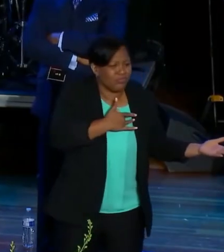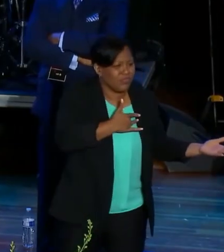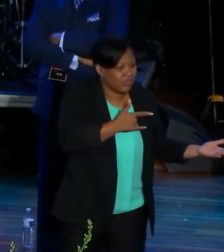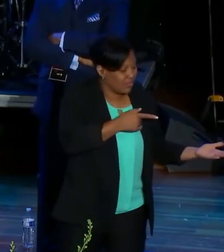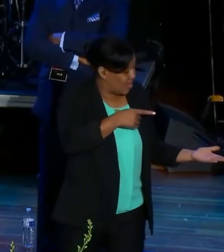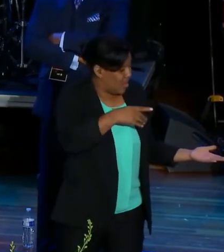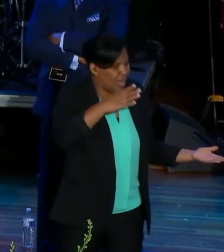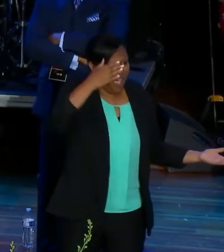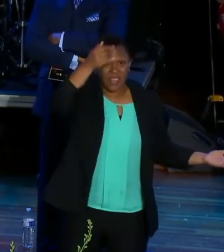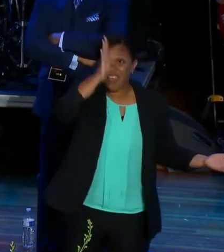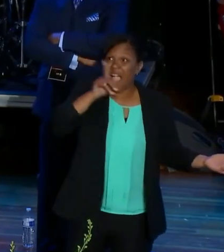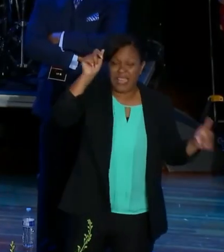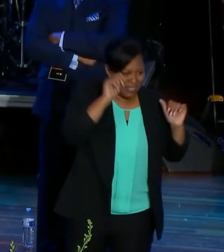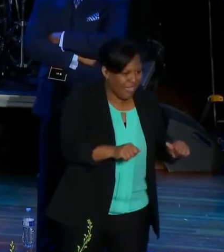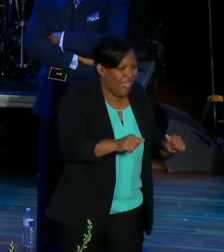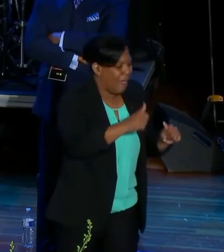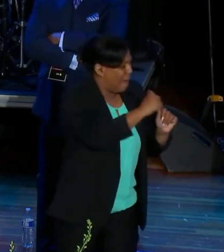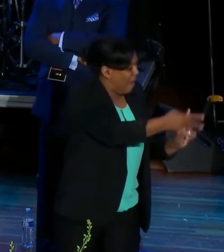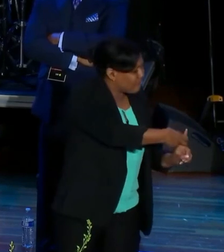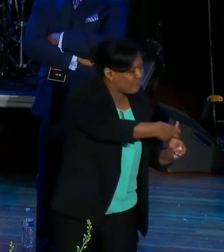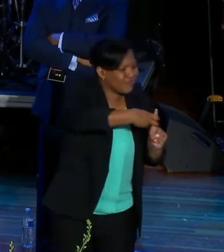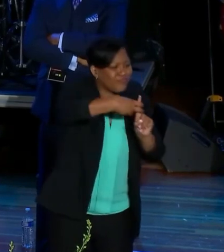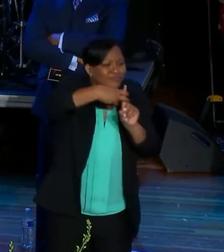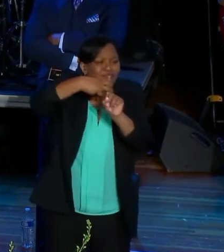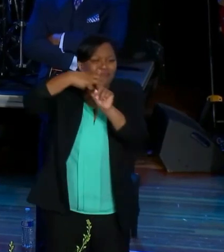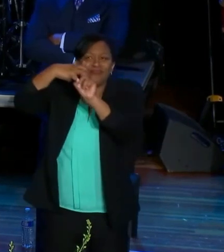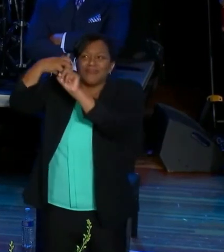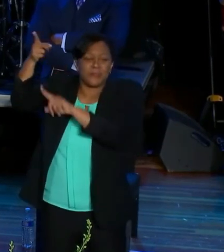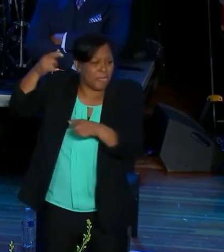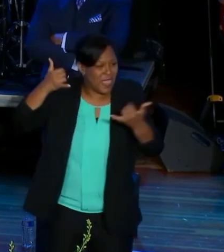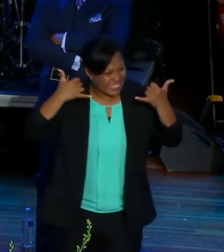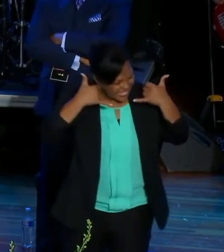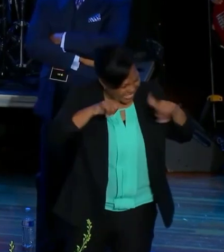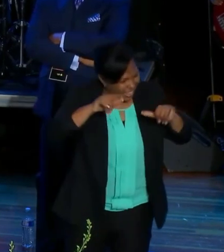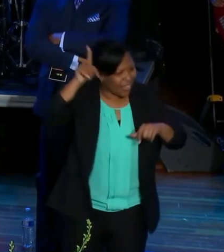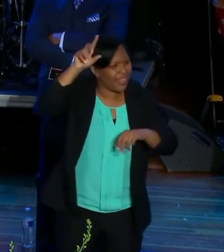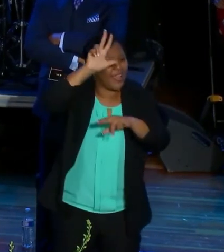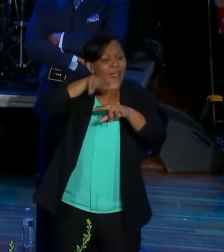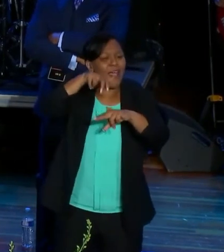Denne Gud är fortfarande på tronen . Anledningen till att vi kan kämpa